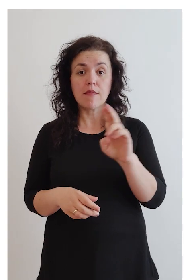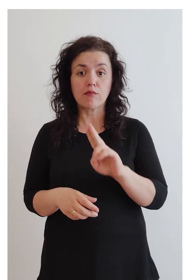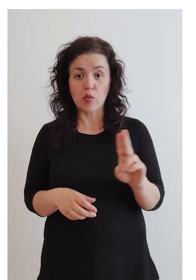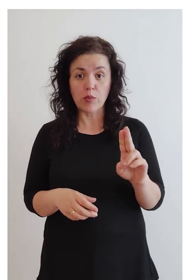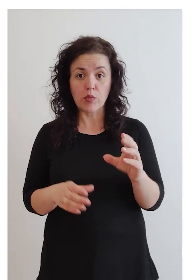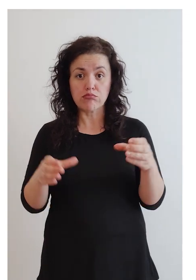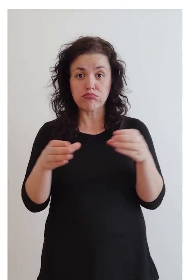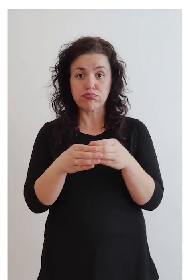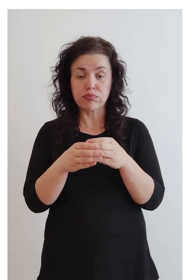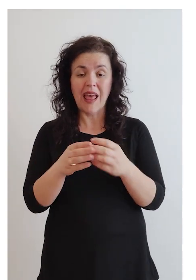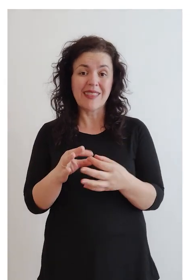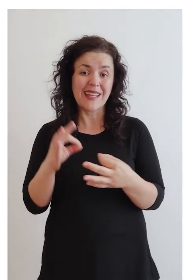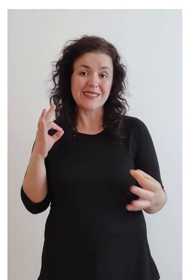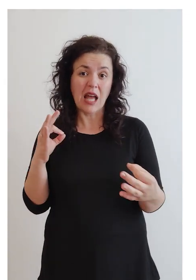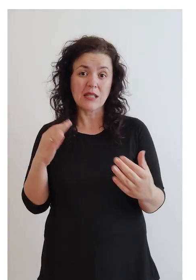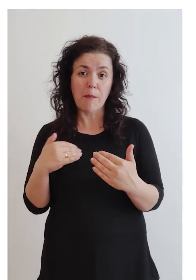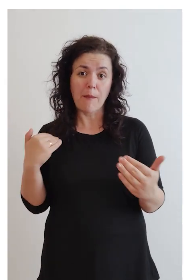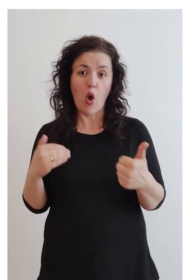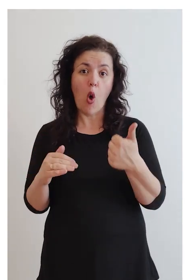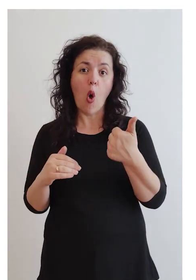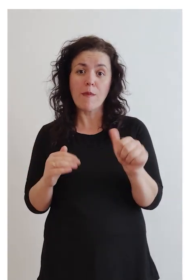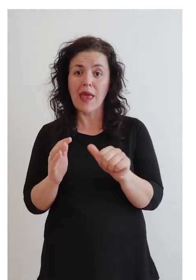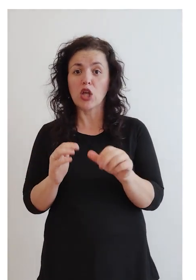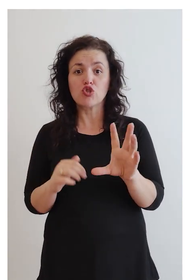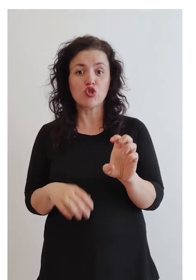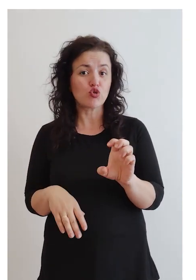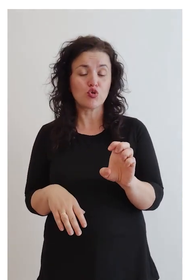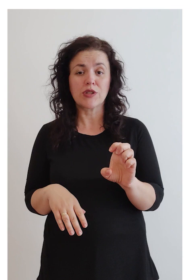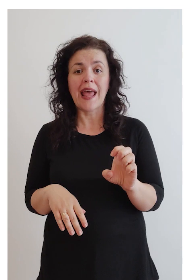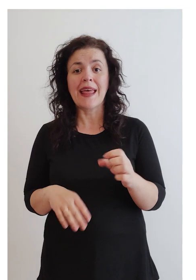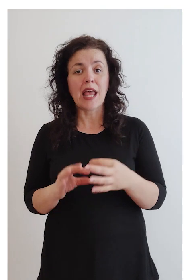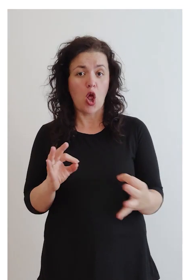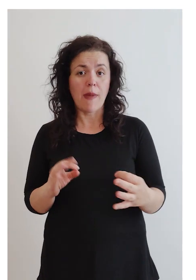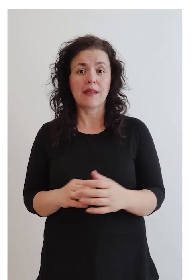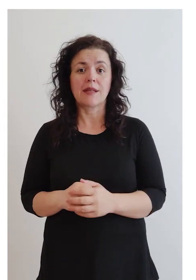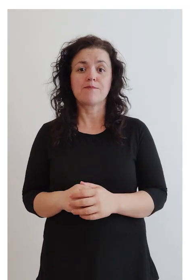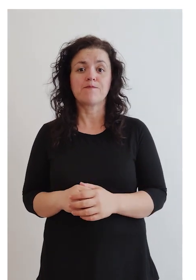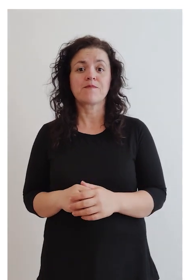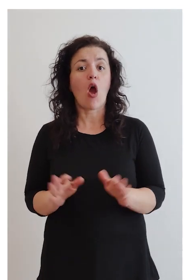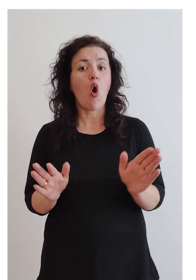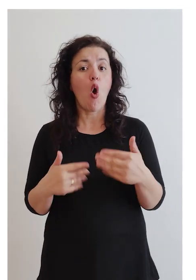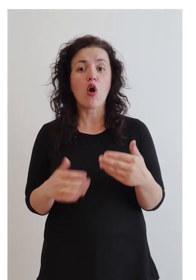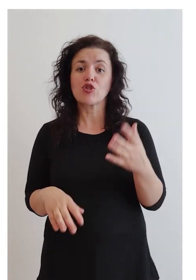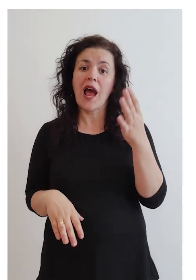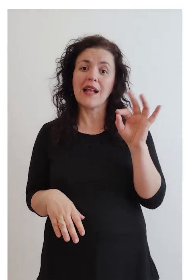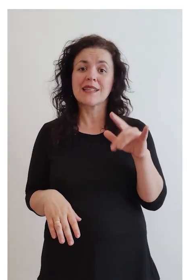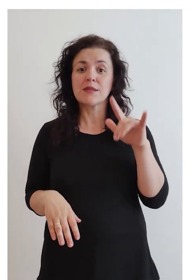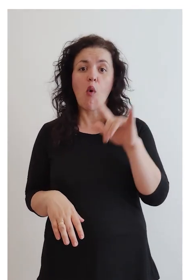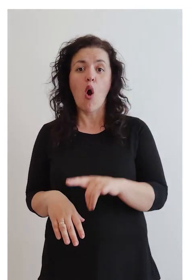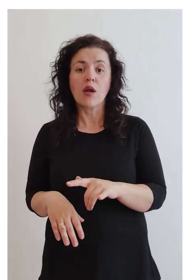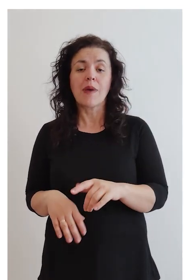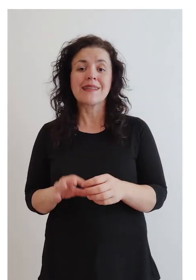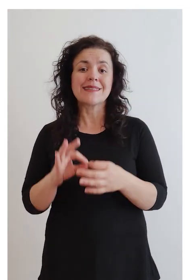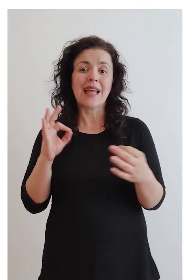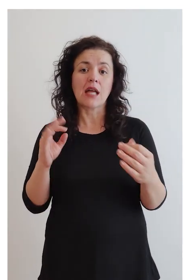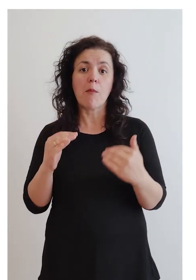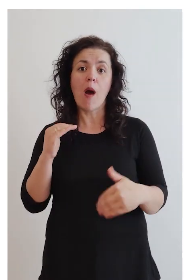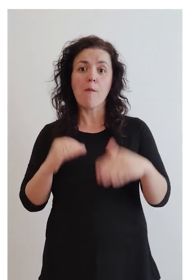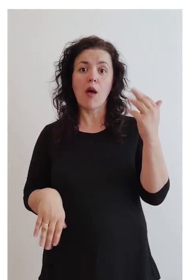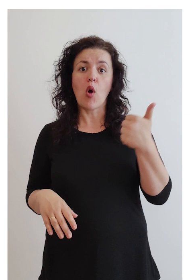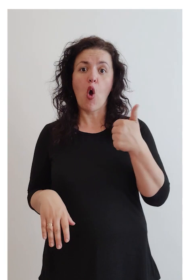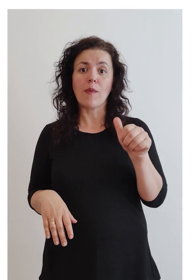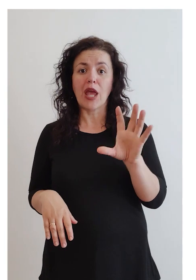sau orice alt zbor pe o distanță mai mare de 1500 km, dar mai mică de 3500 km